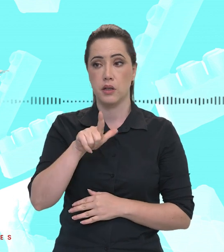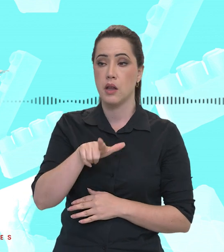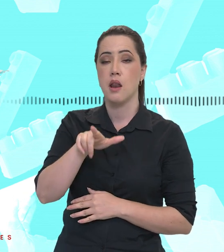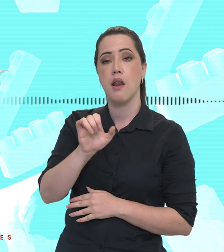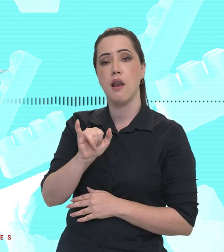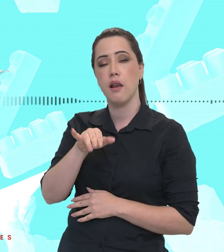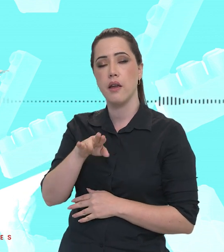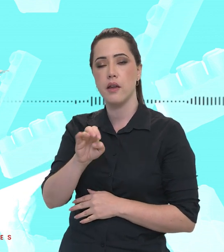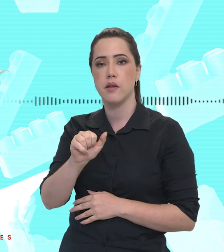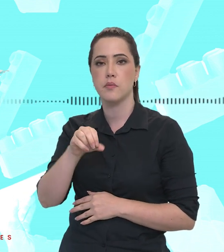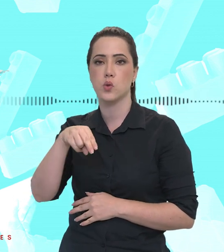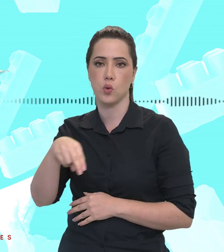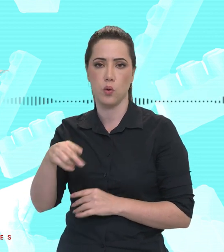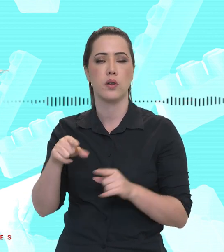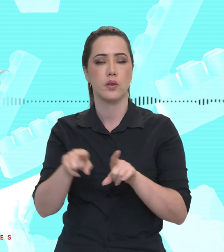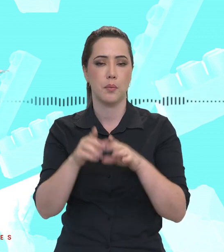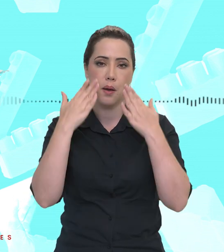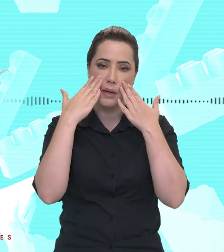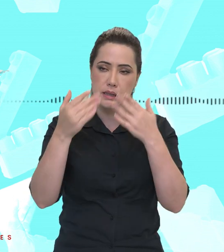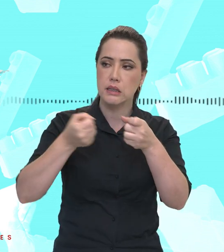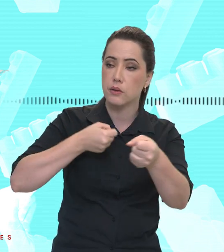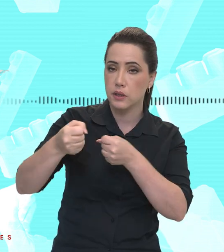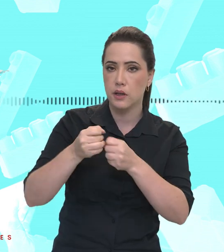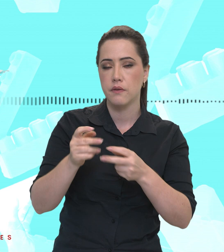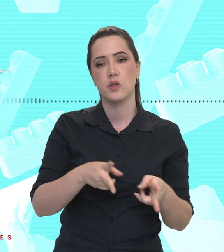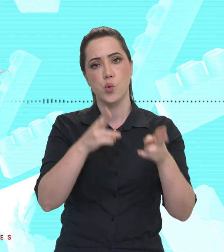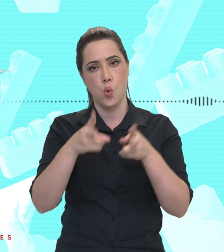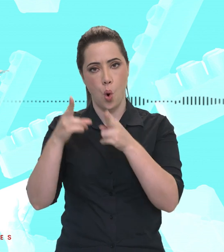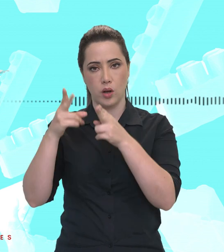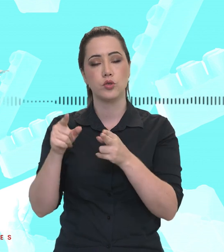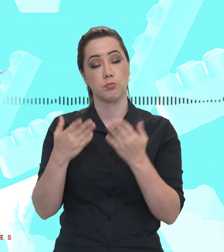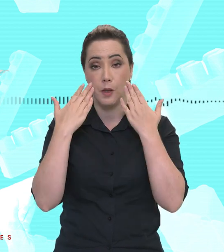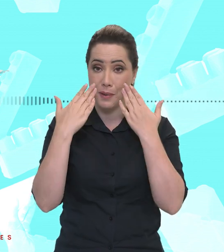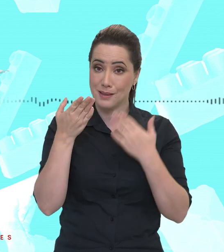responsável pela ideia do formato. Eu também participo da apresentação, entrevistas e montagem dos episódios.